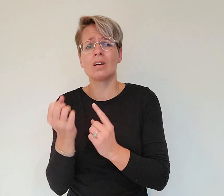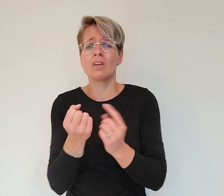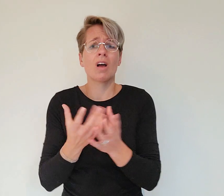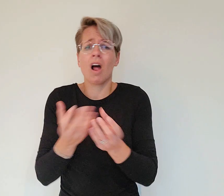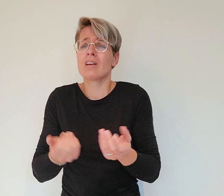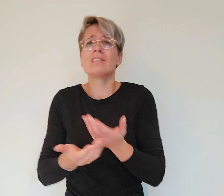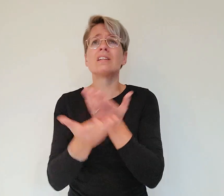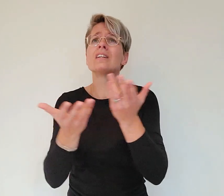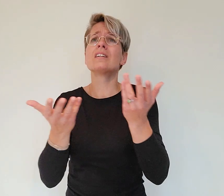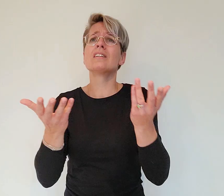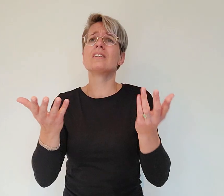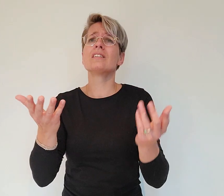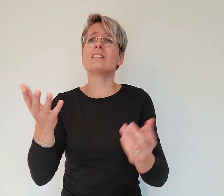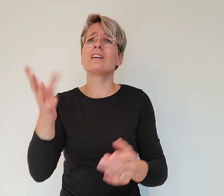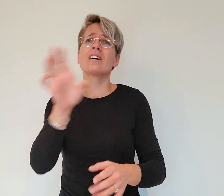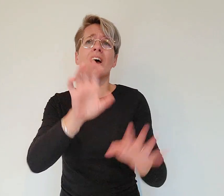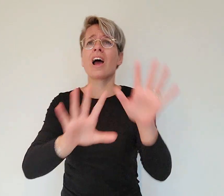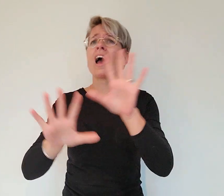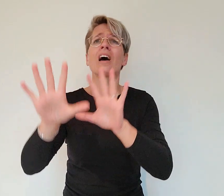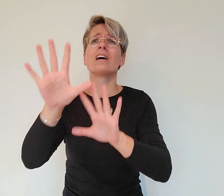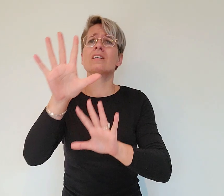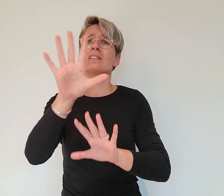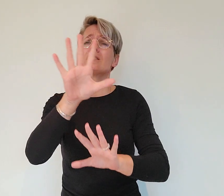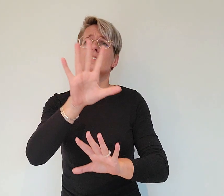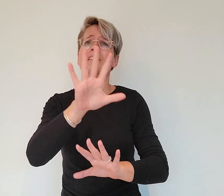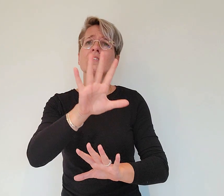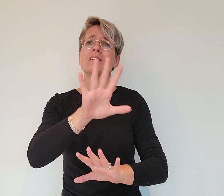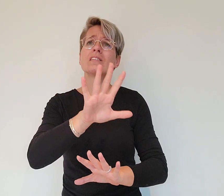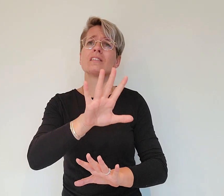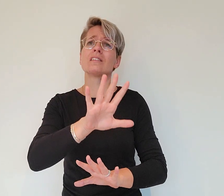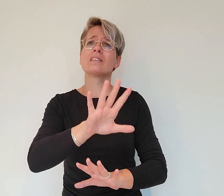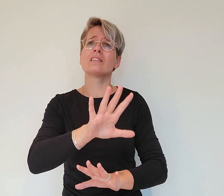Want alles is grijs